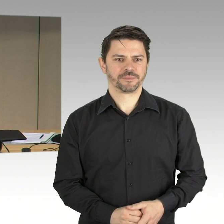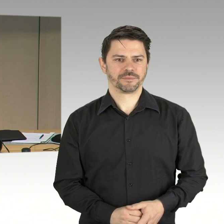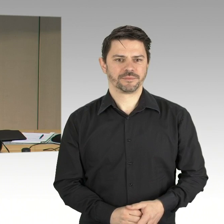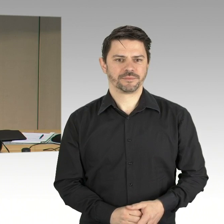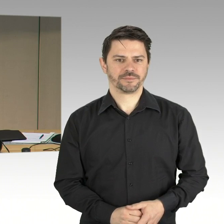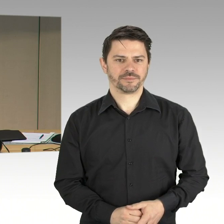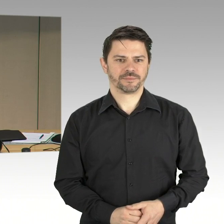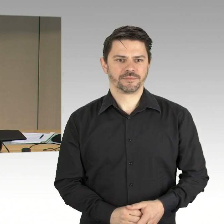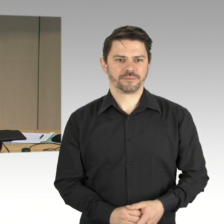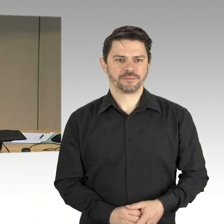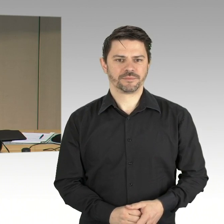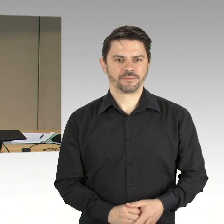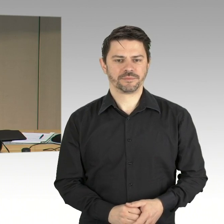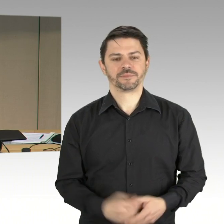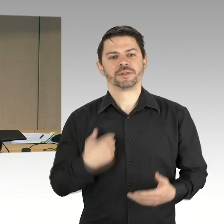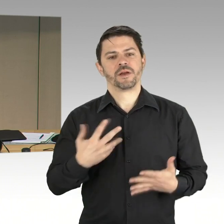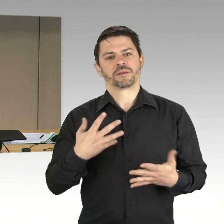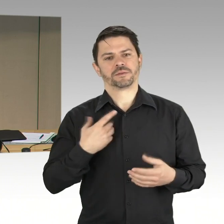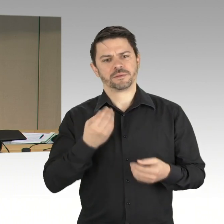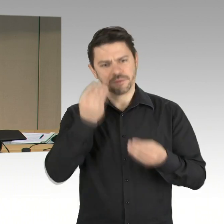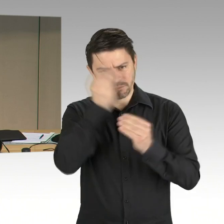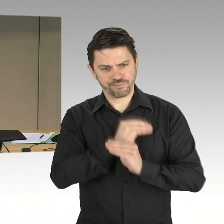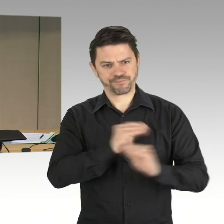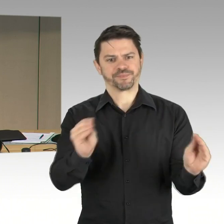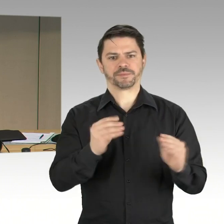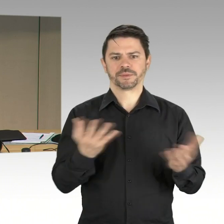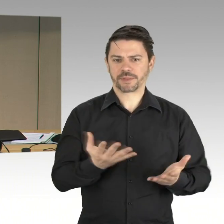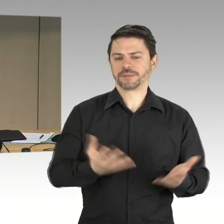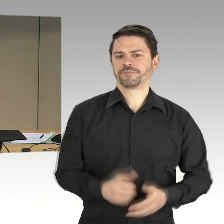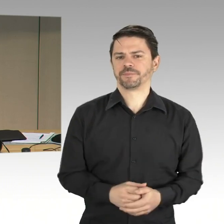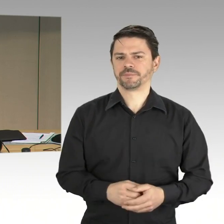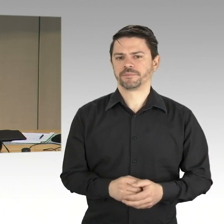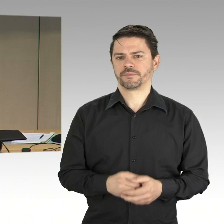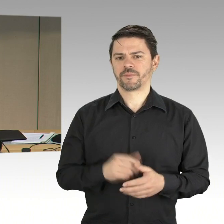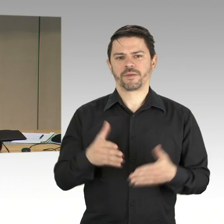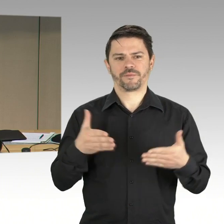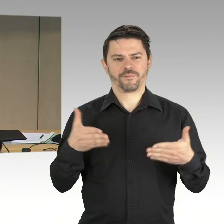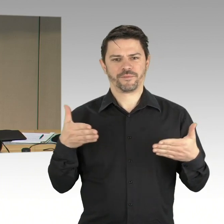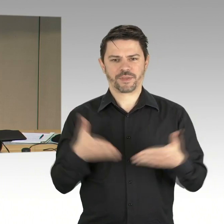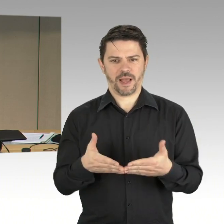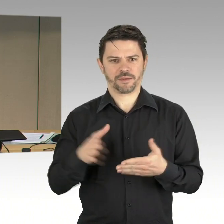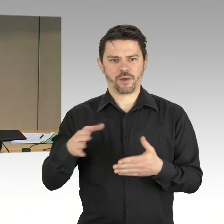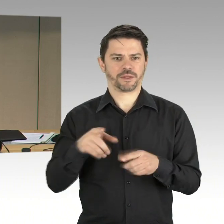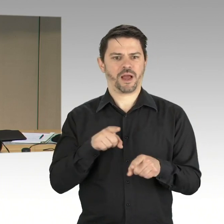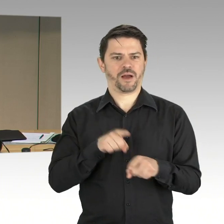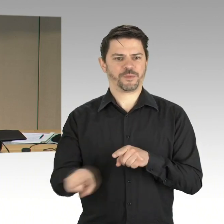Der Antrag der Fraktion der FDP, Drucksache 18/737, „Generalistische Pflege - Nein Danke“